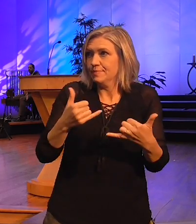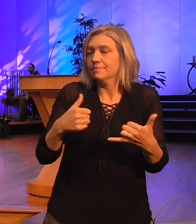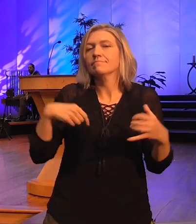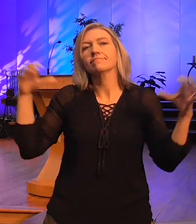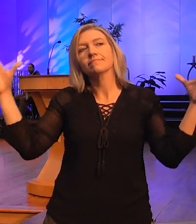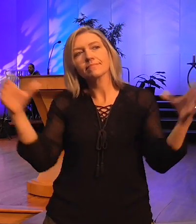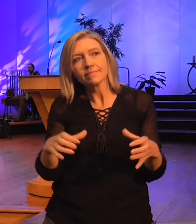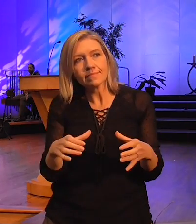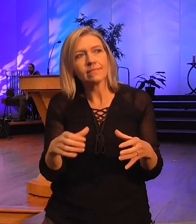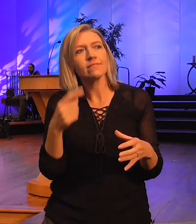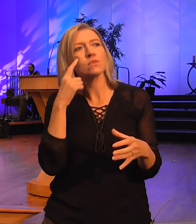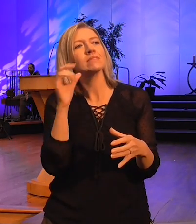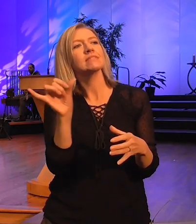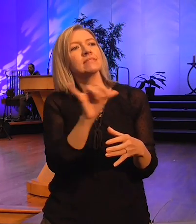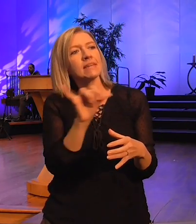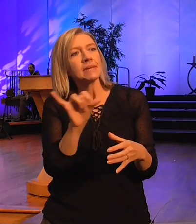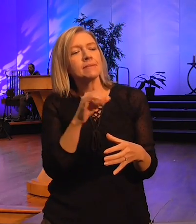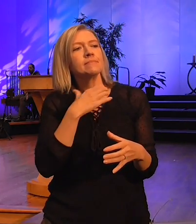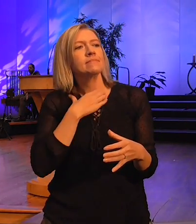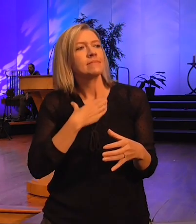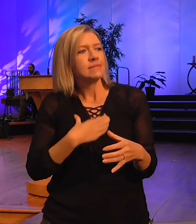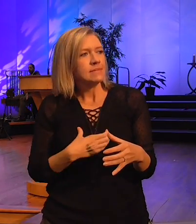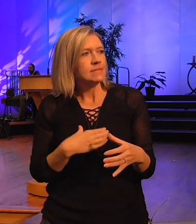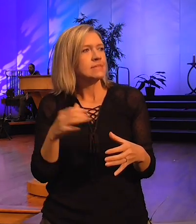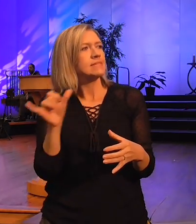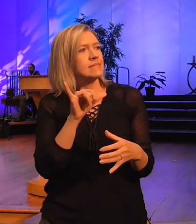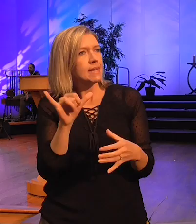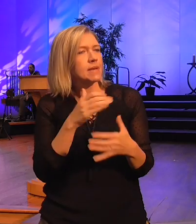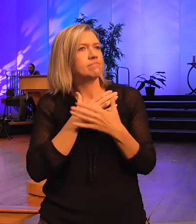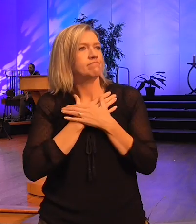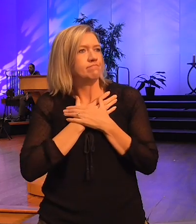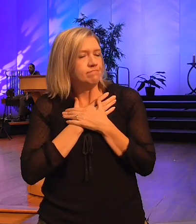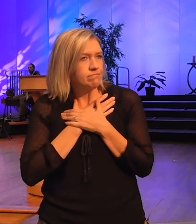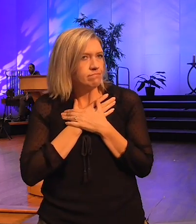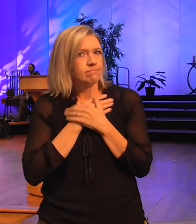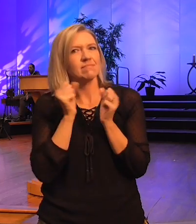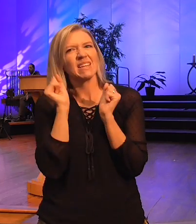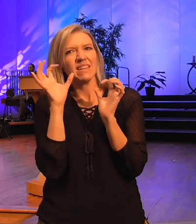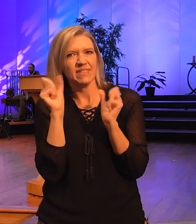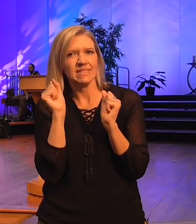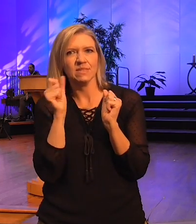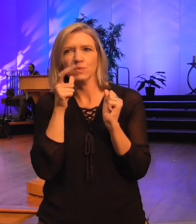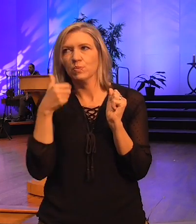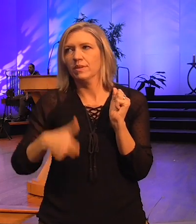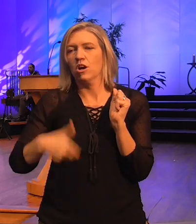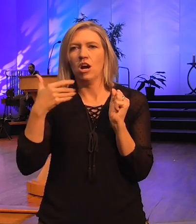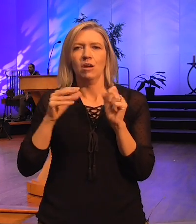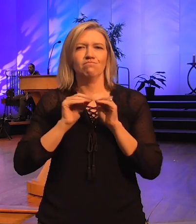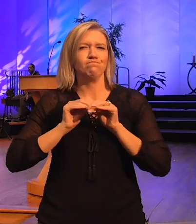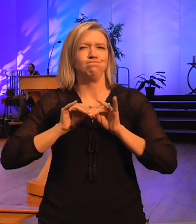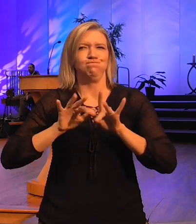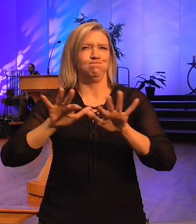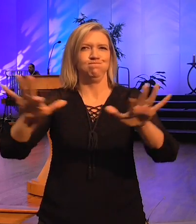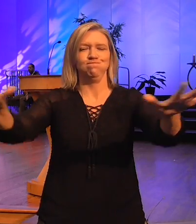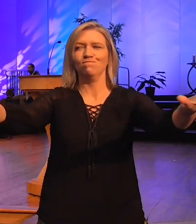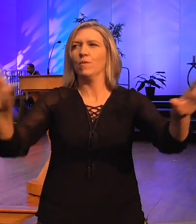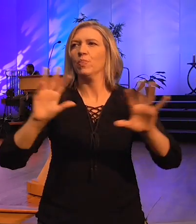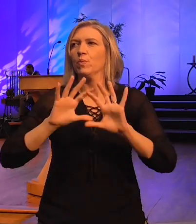el mismo deseo de mamá, la magnificencia de quienes somos. filtrándose al mundo para ser hombre manifestado